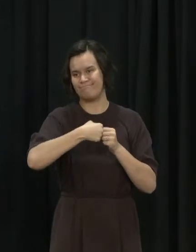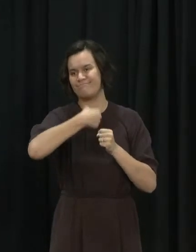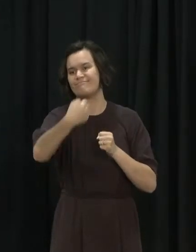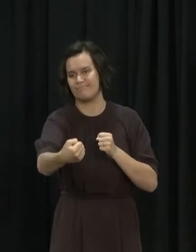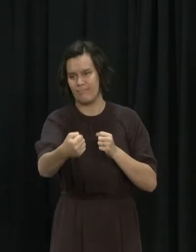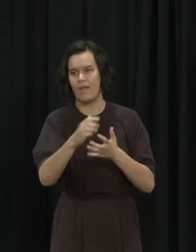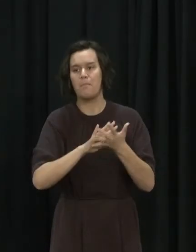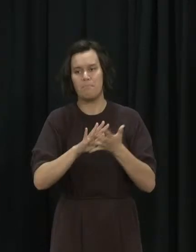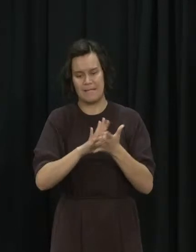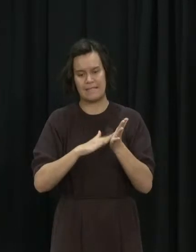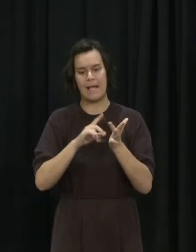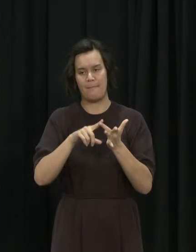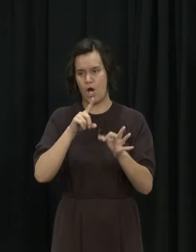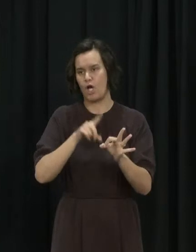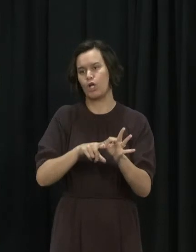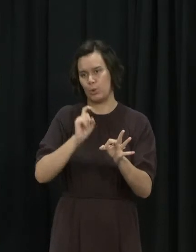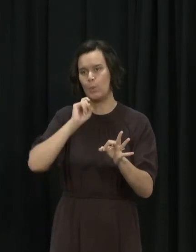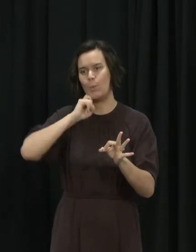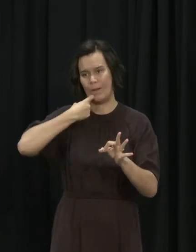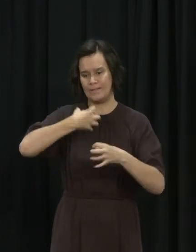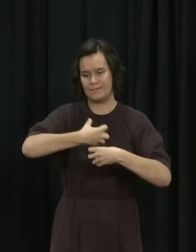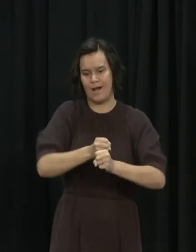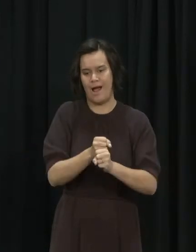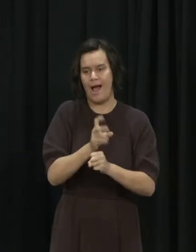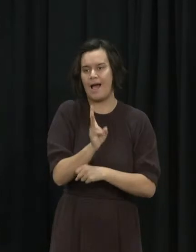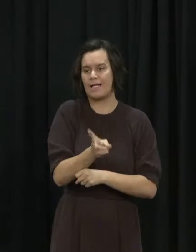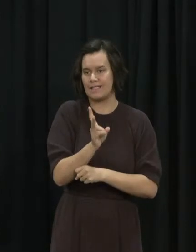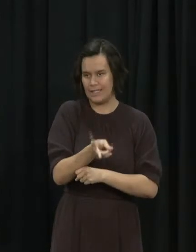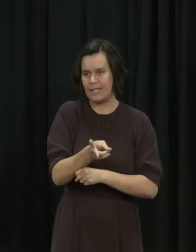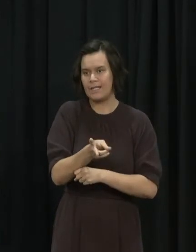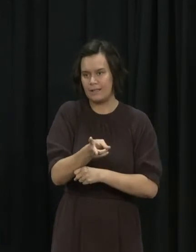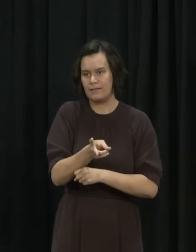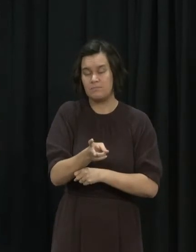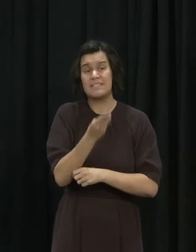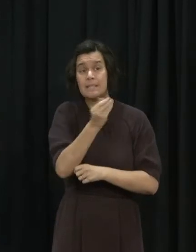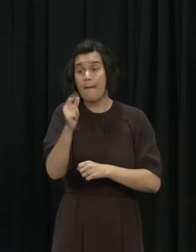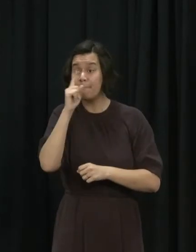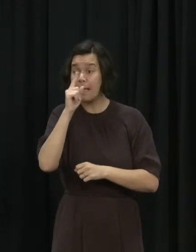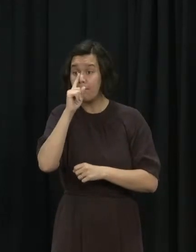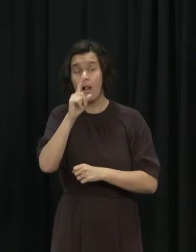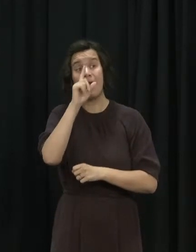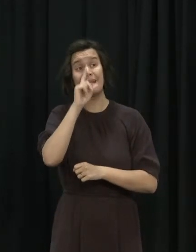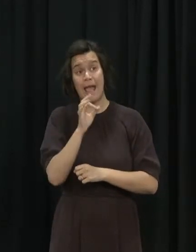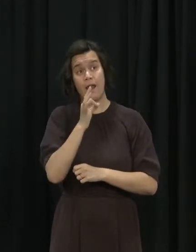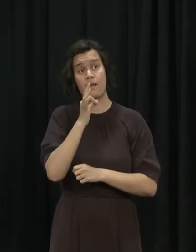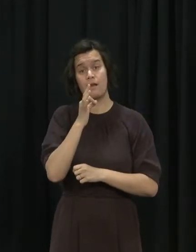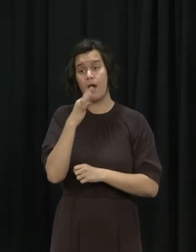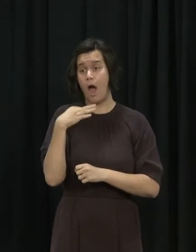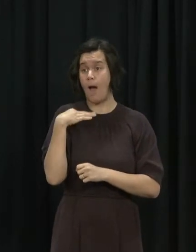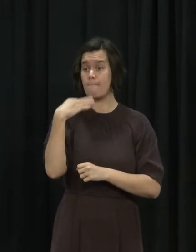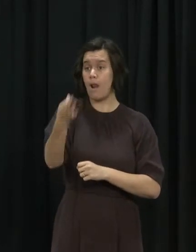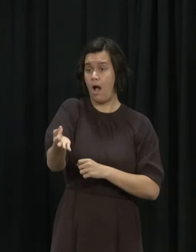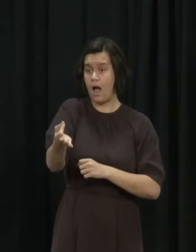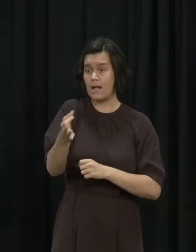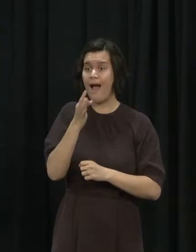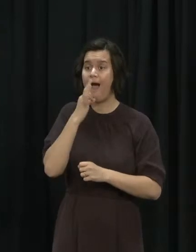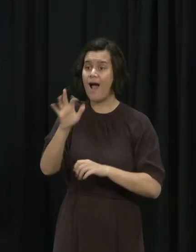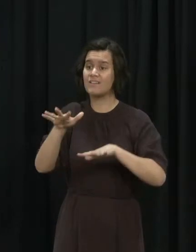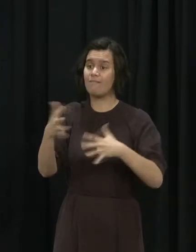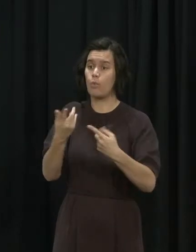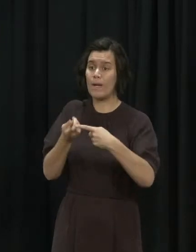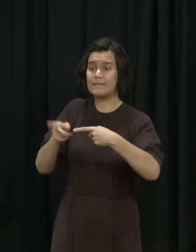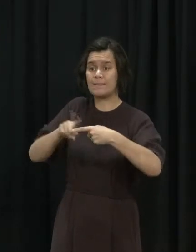etahi o era ka noho etahi